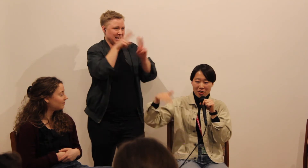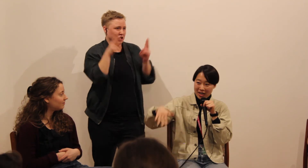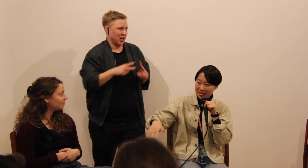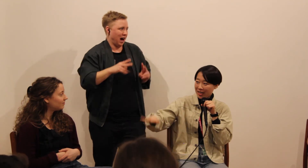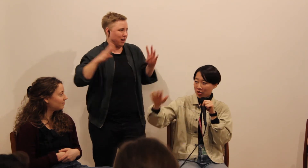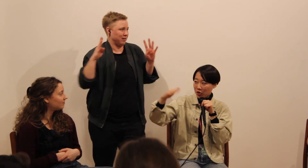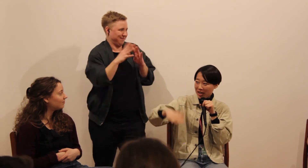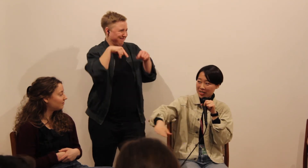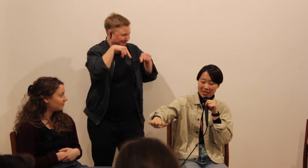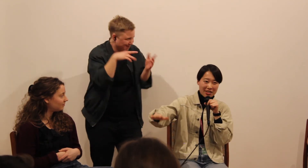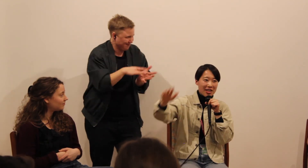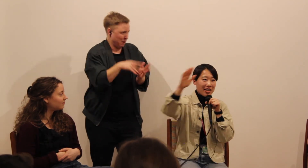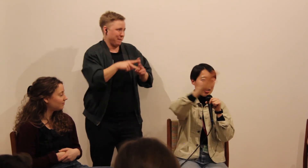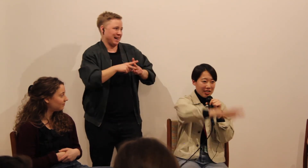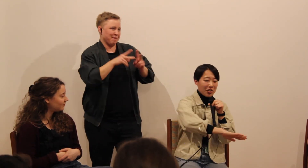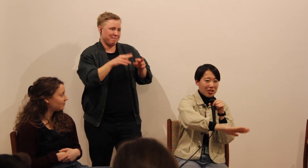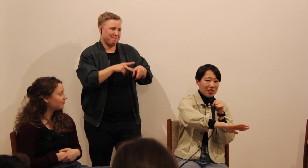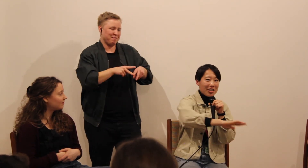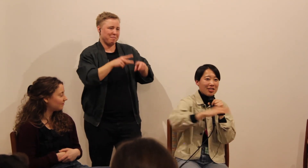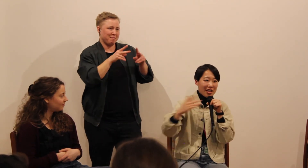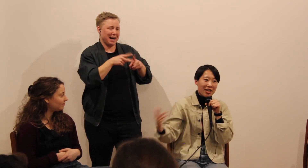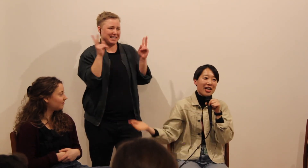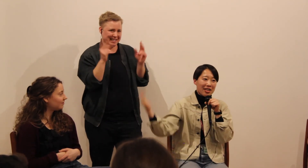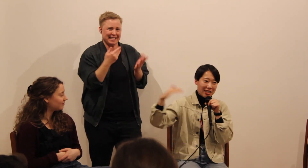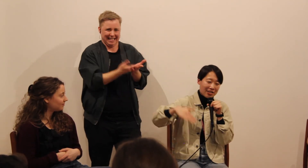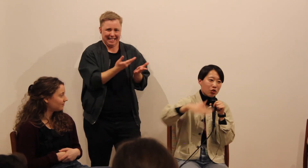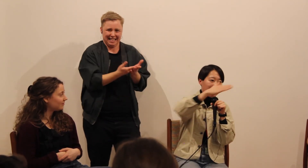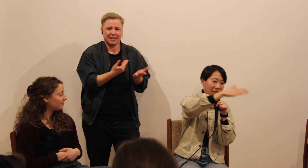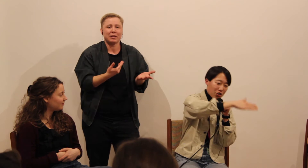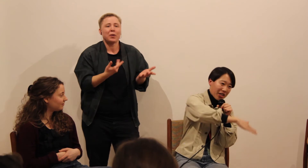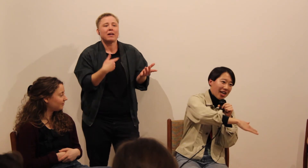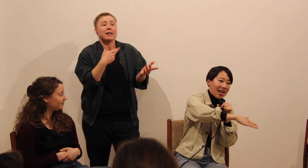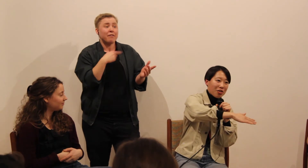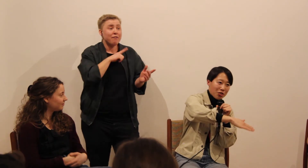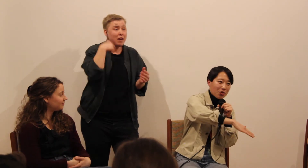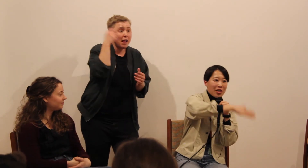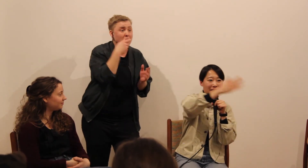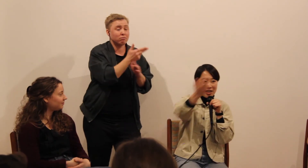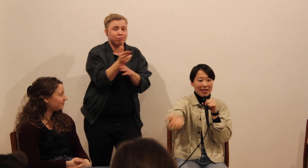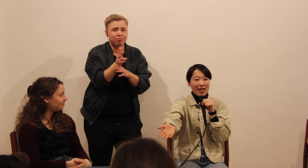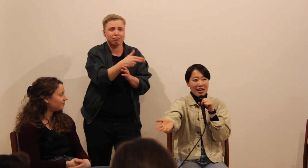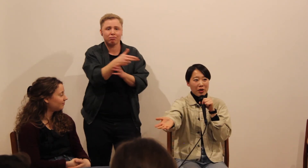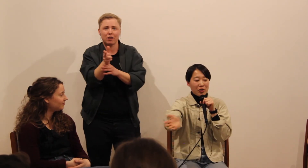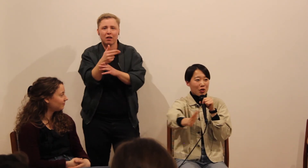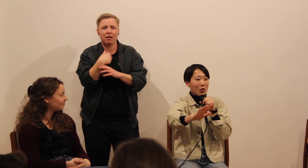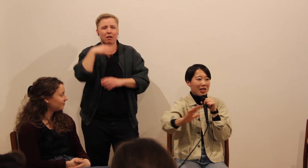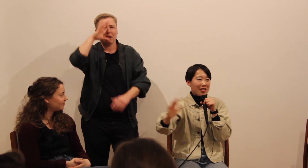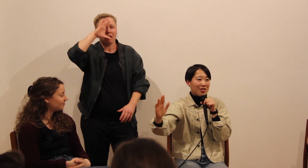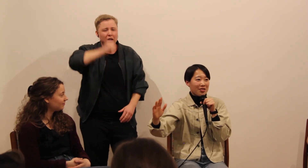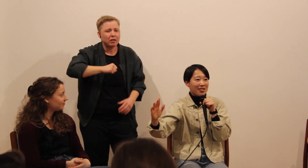Dem Film zu machen und zu realisieren, dass CODA International existiert. Und so bin ich von Großbritannien zu CODA International gekommen.